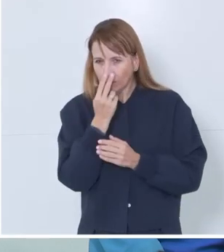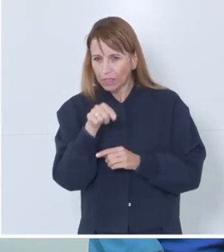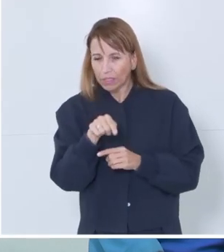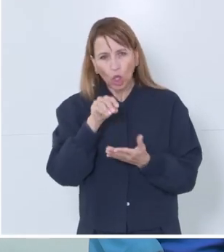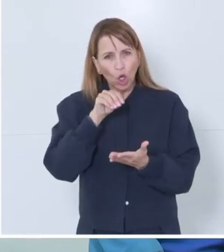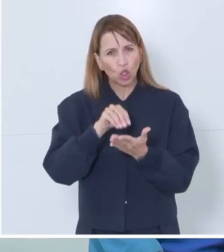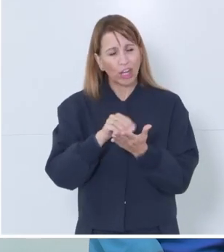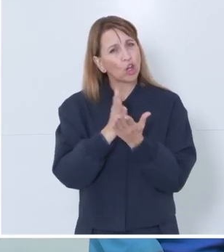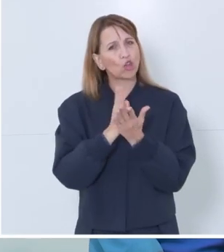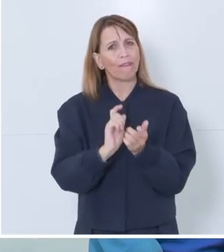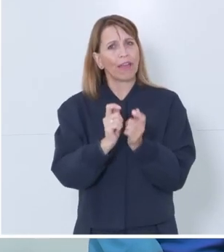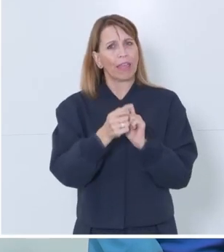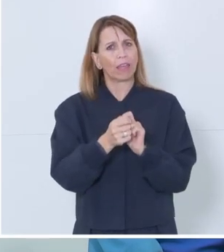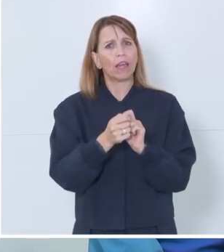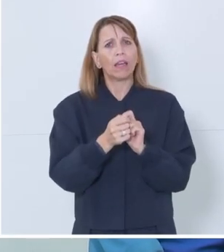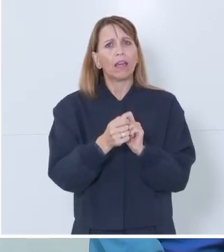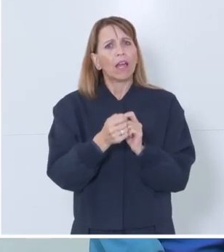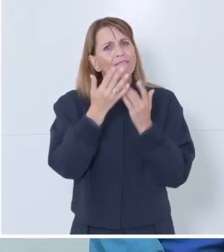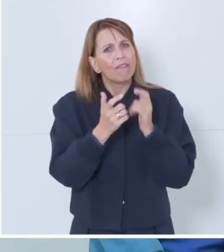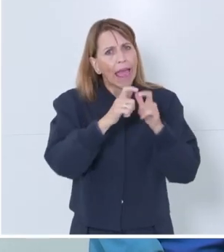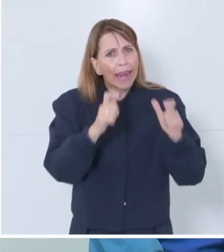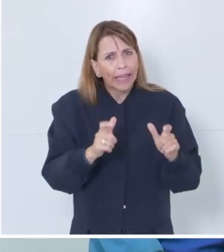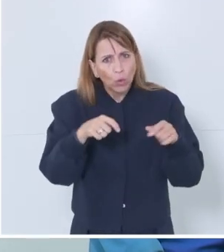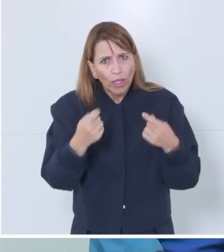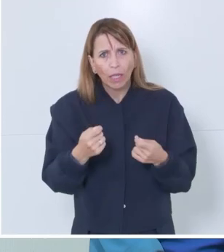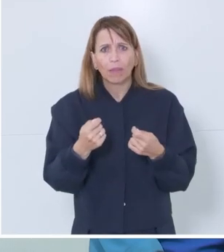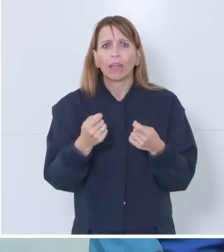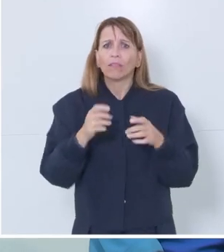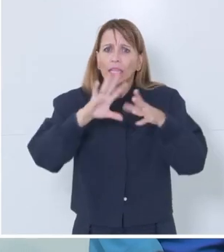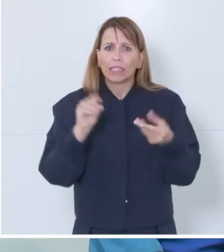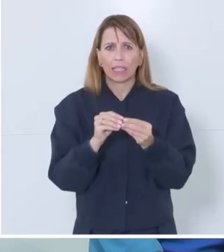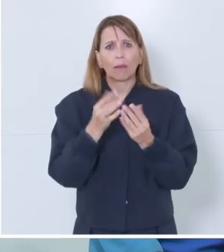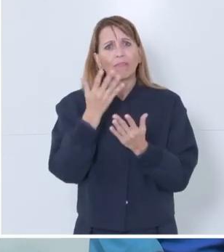etwas getan, wie viele Einrichtungen, wie viele Zivildienststellen insgesamt zur Verfügung stehen.